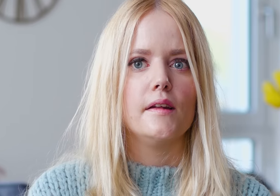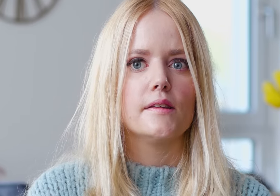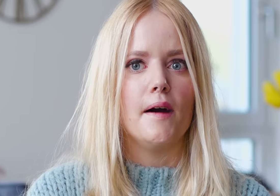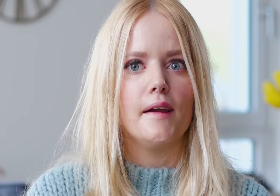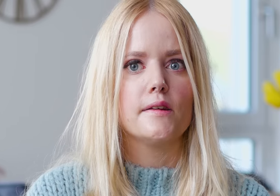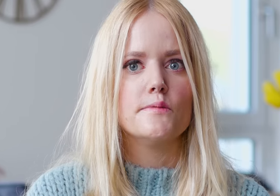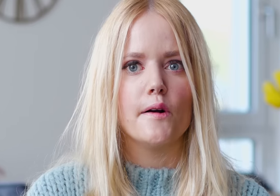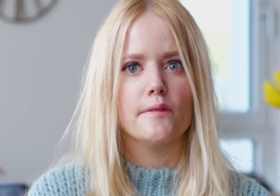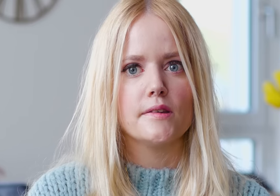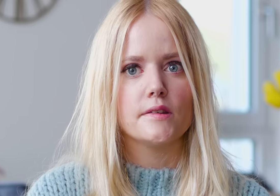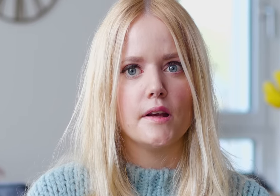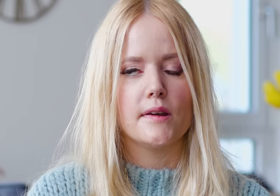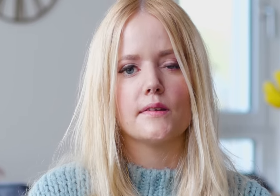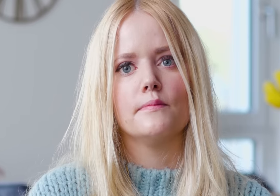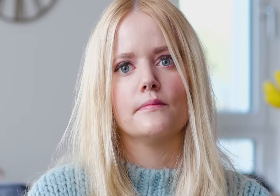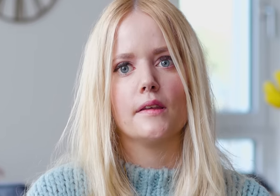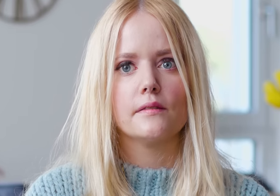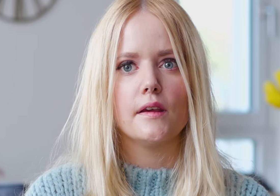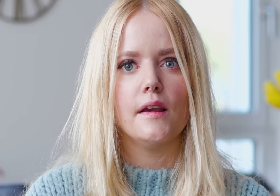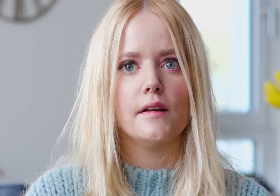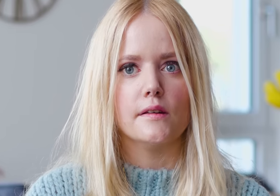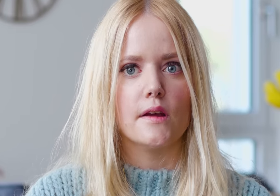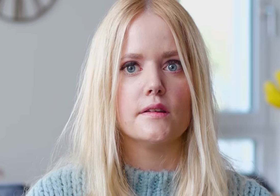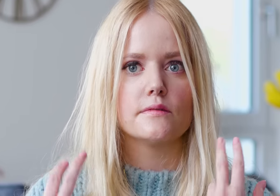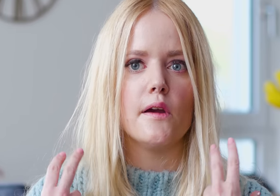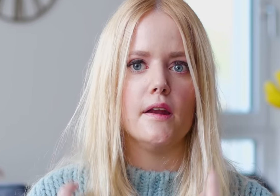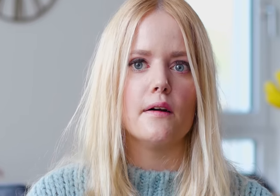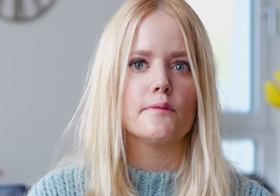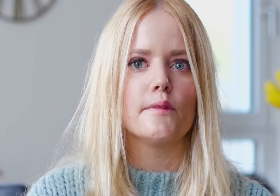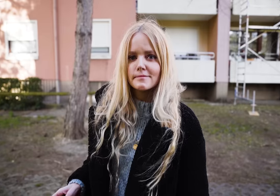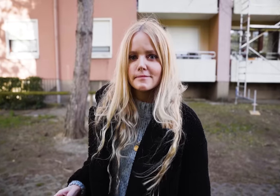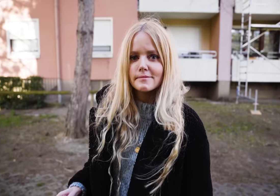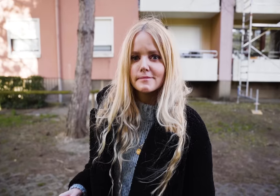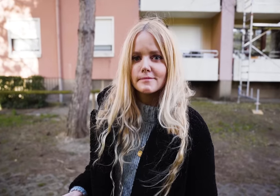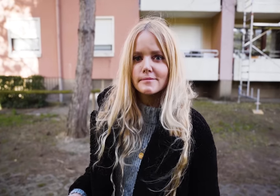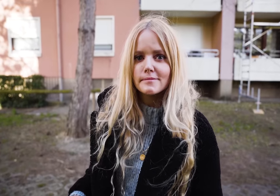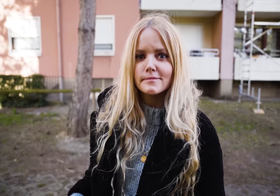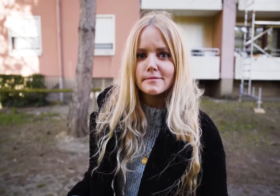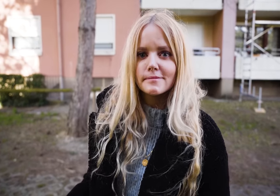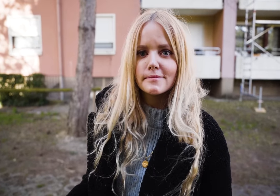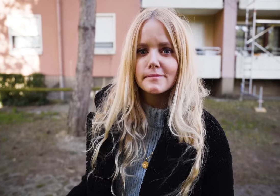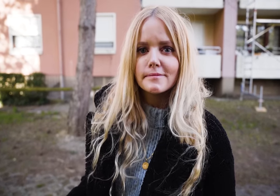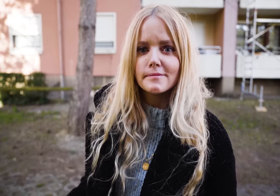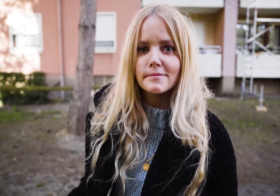zwei Tumore festgestellt hat im Gehirn, an den Hörnerven. (Beklemmende, traurige Musik)